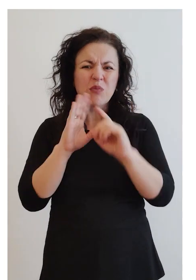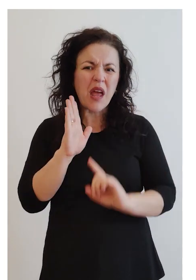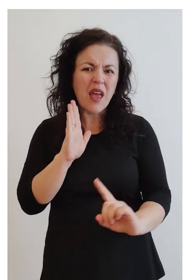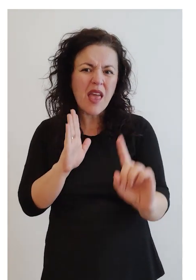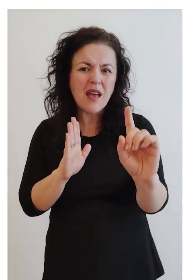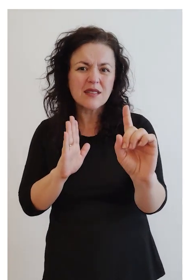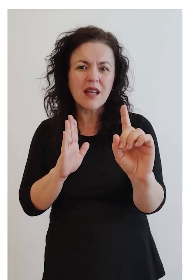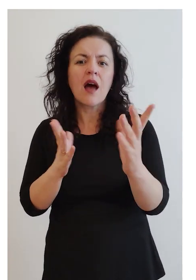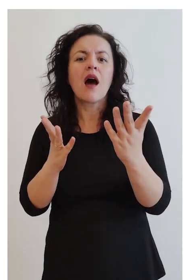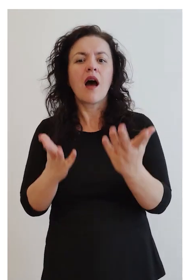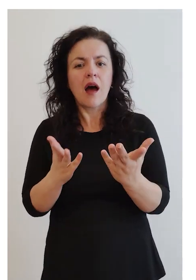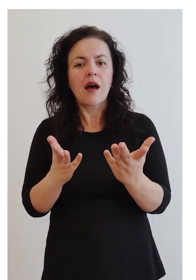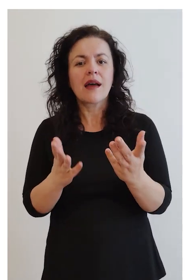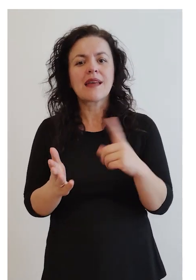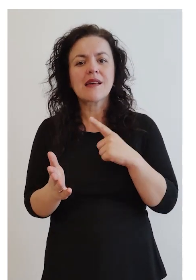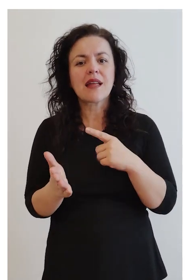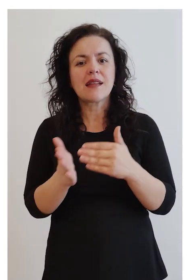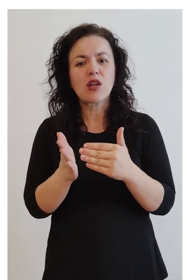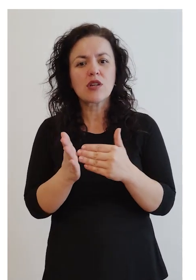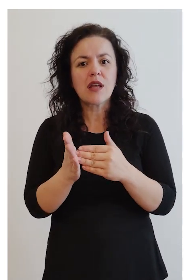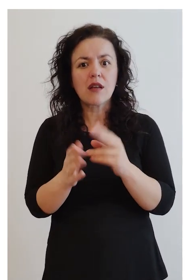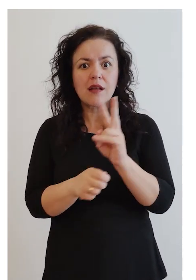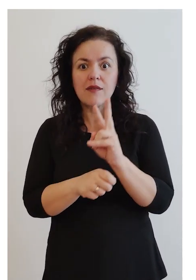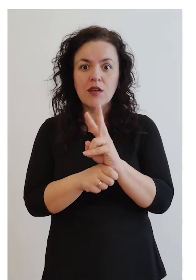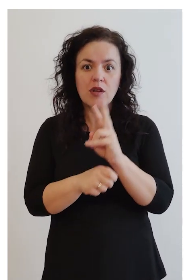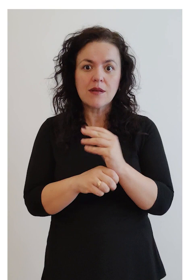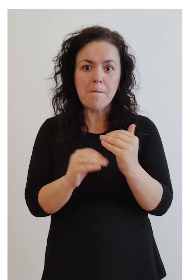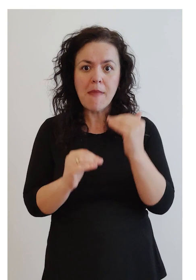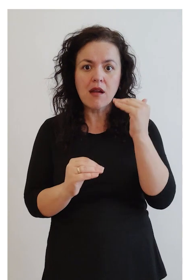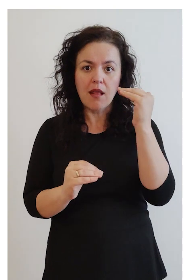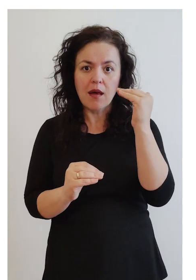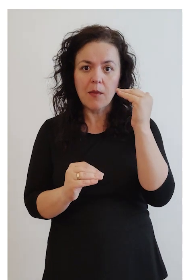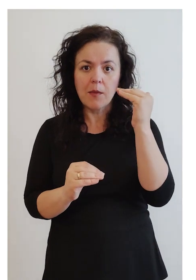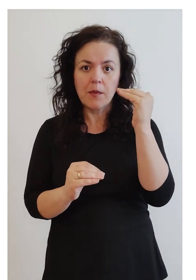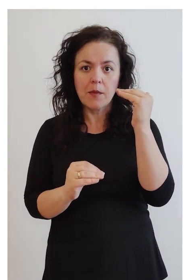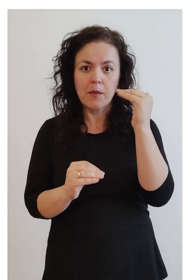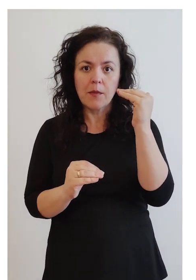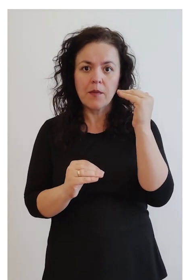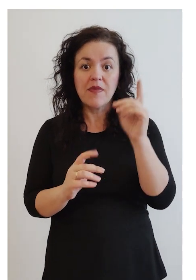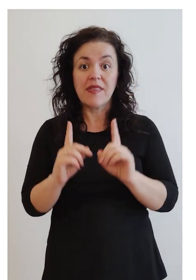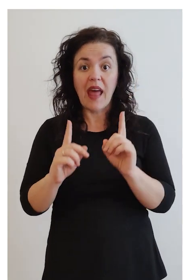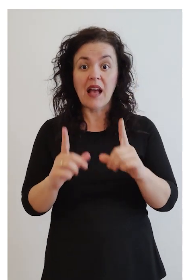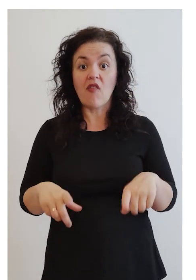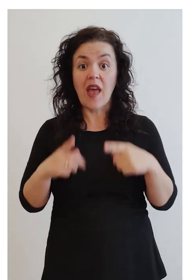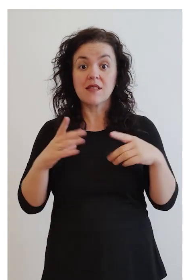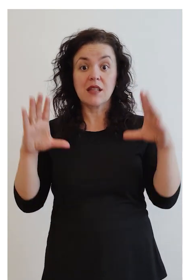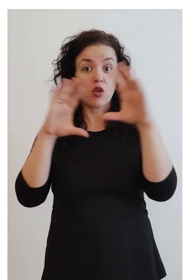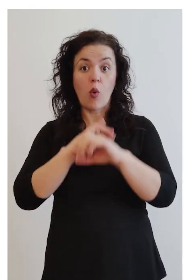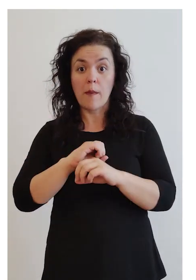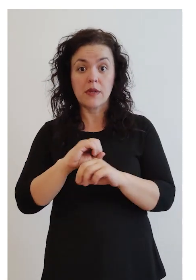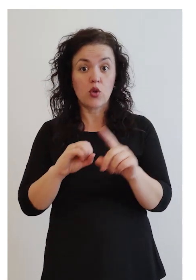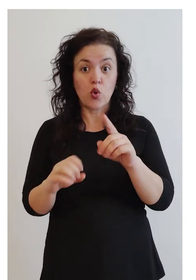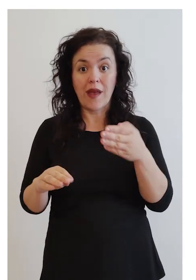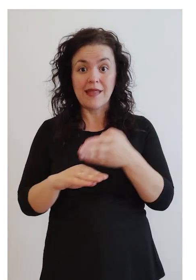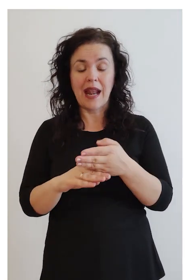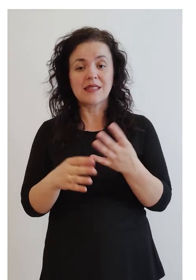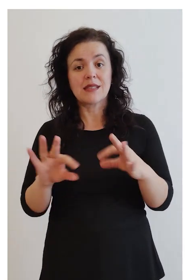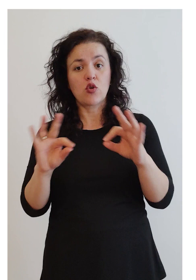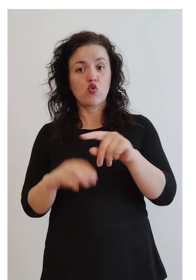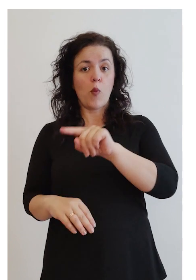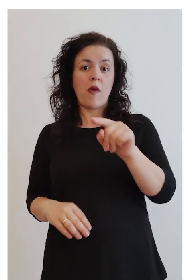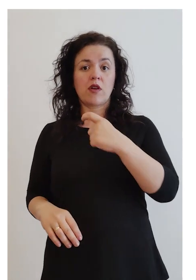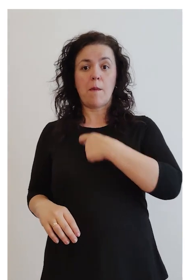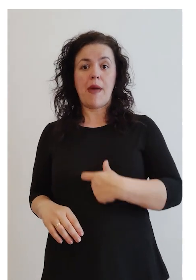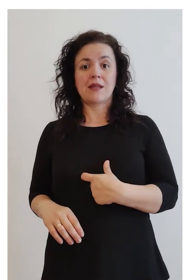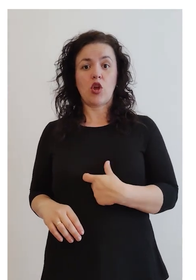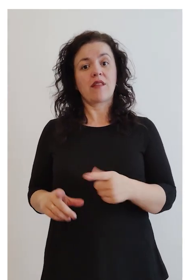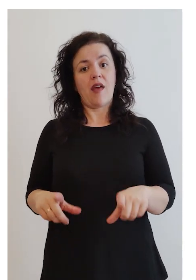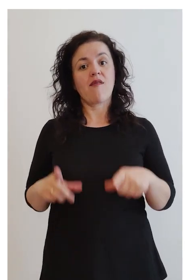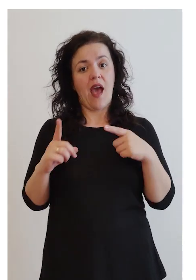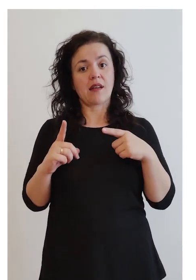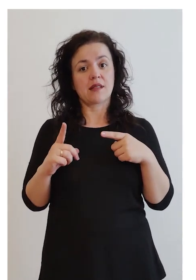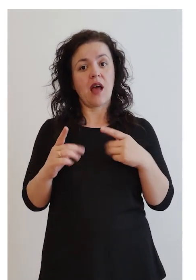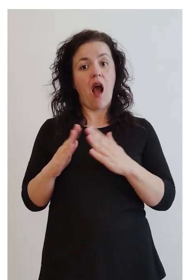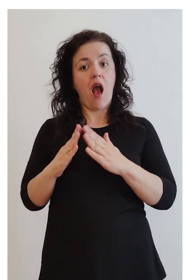Dacă viața de noapte nu intră în stilul dumneavoastră personal de viață și acasă, nu vă simțiți obligat să ieșiți în oraș când călătoriți.